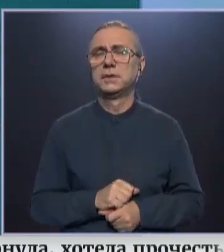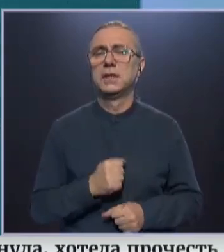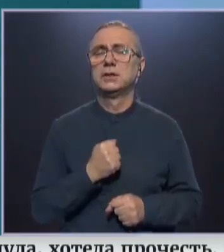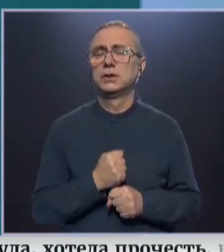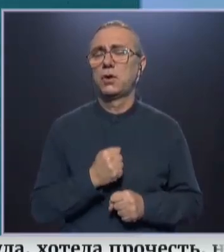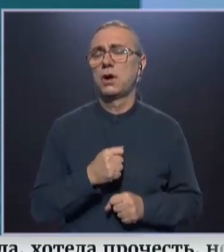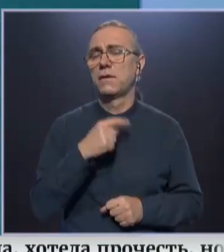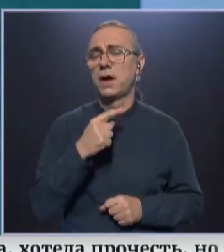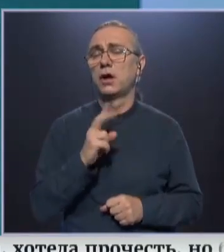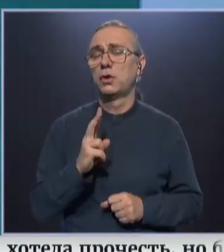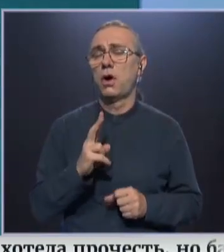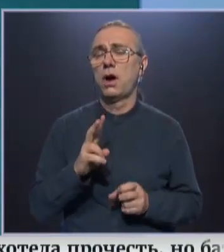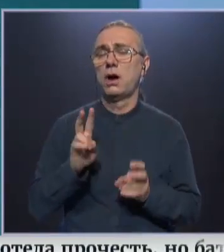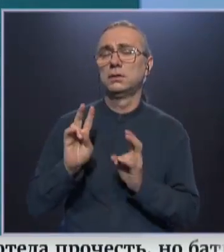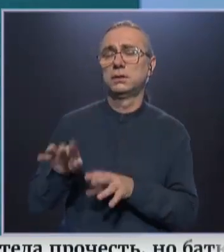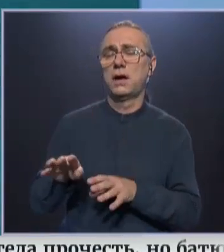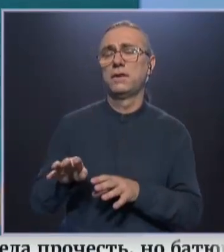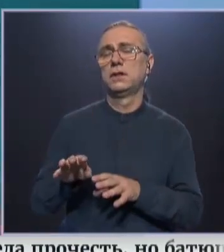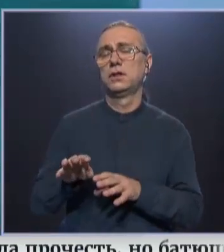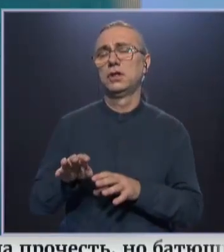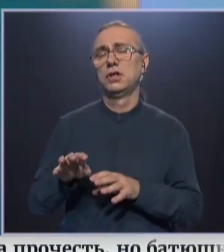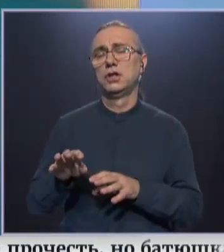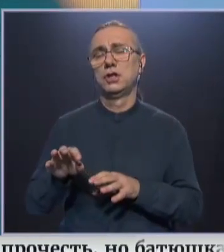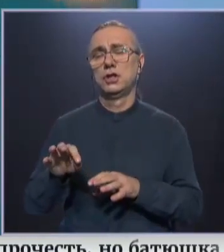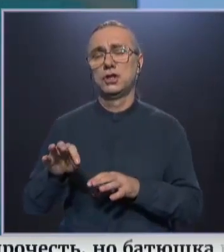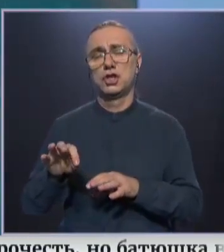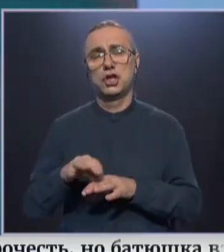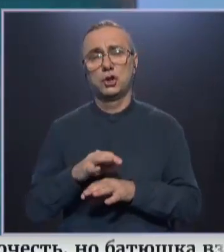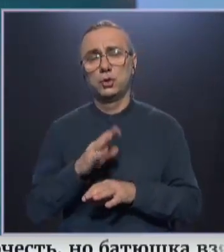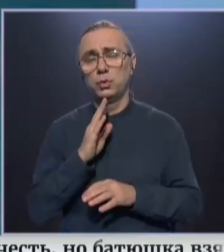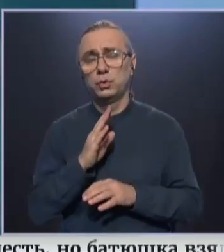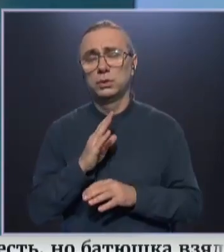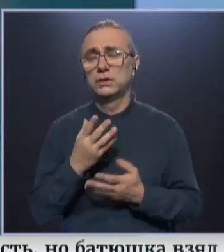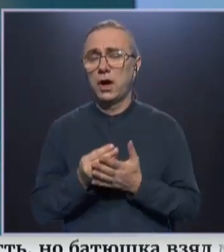жену свою Да вернется к ней либо остается целомудренным